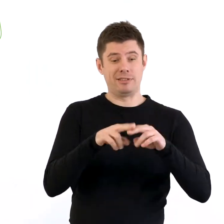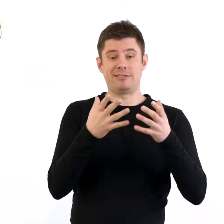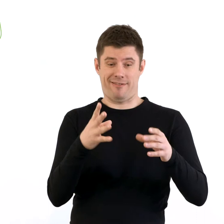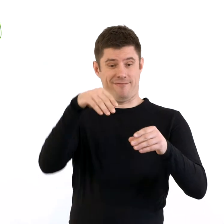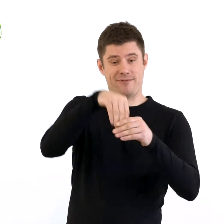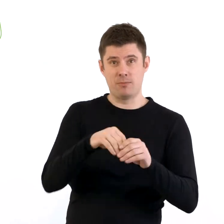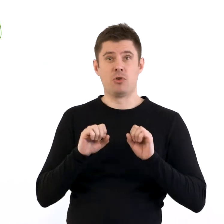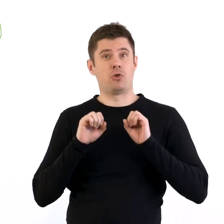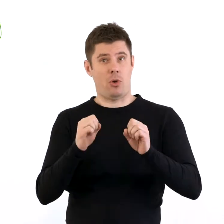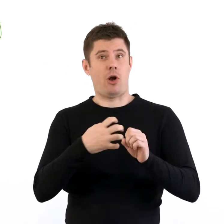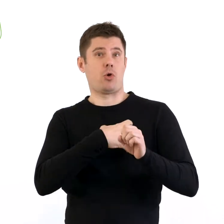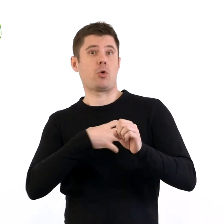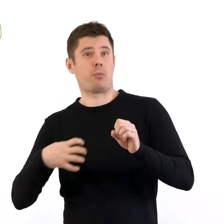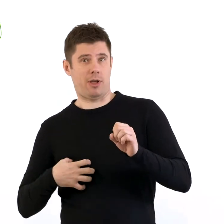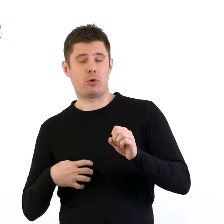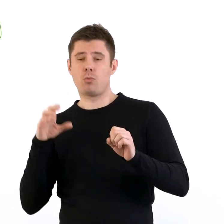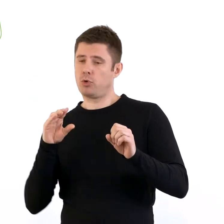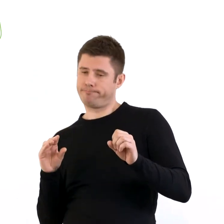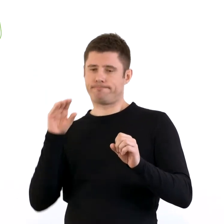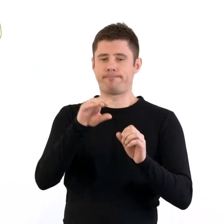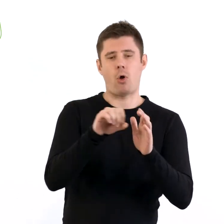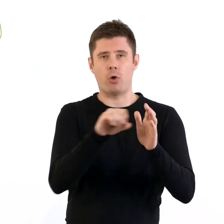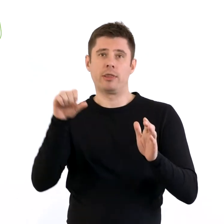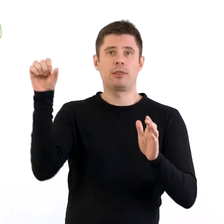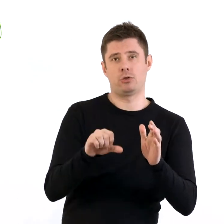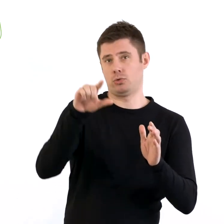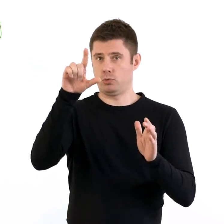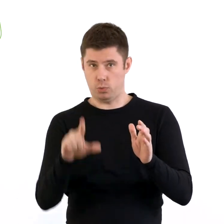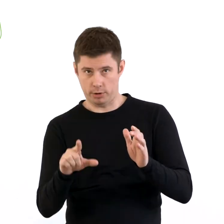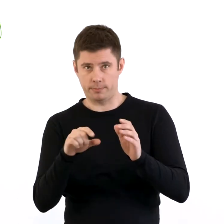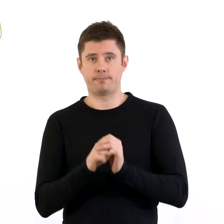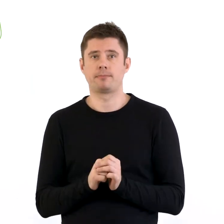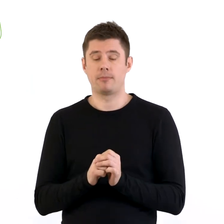Jeśli fundacja ma podjąć działalność gospodarczą, to na tę działalność powinno się przeznaczyć minimum 1000 zł.